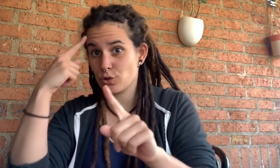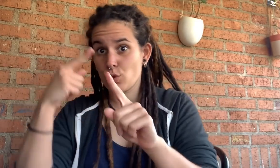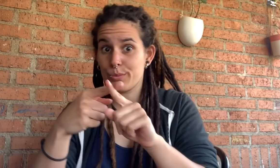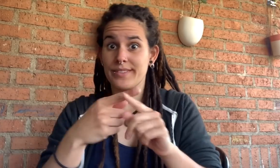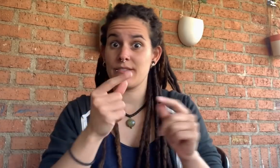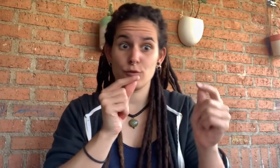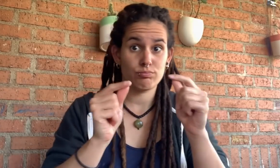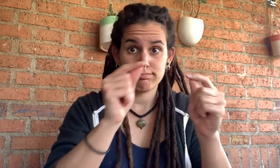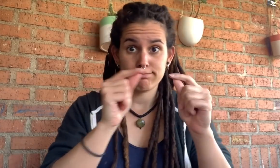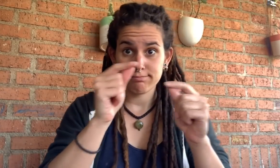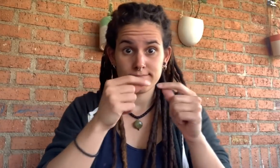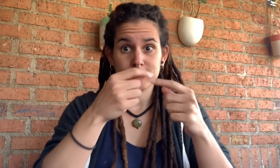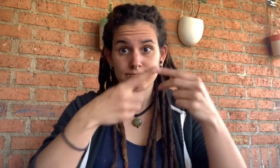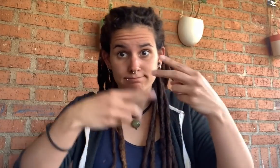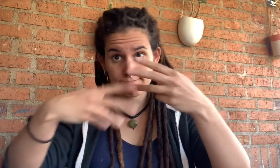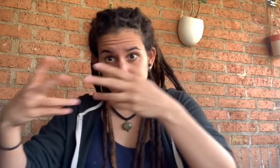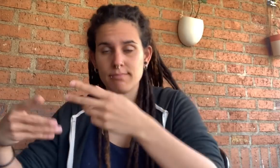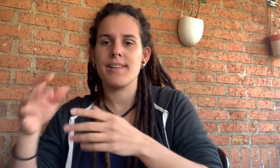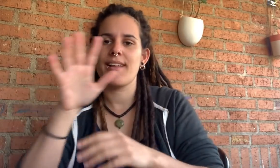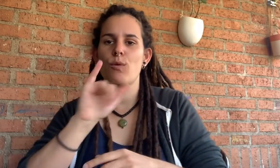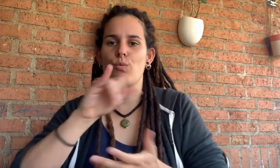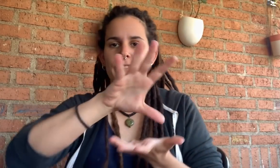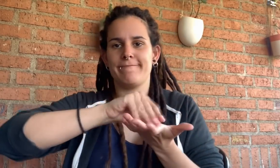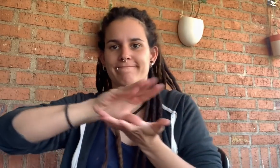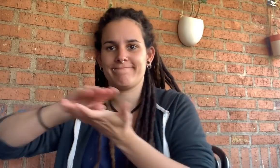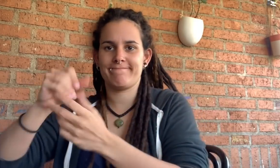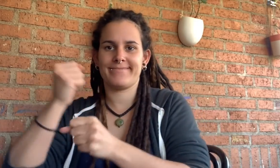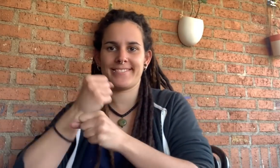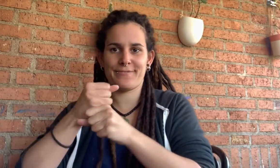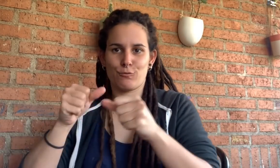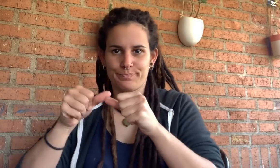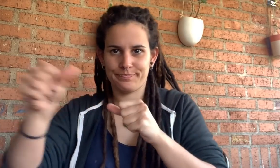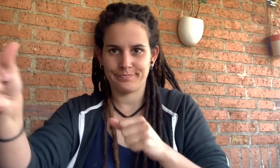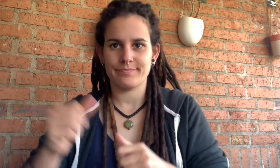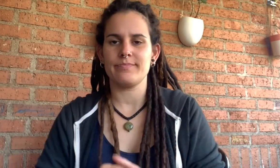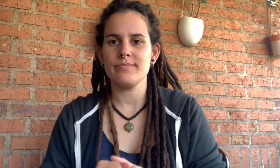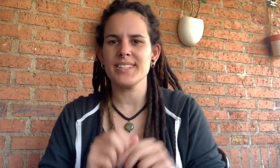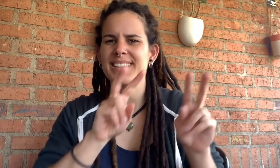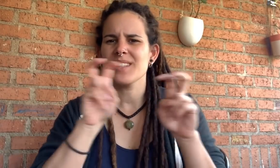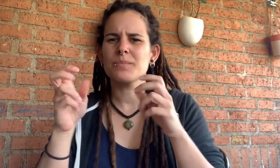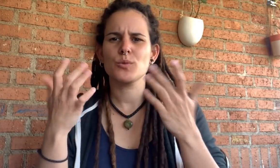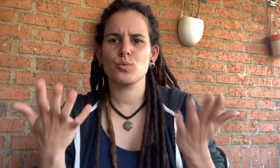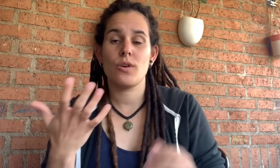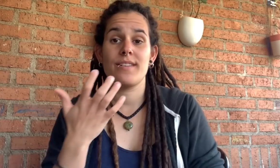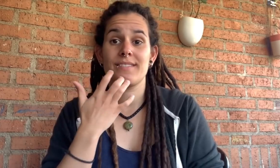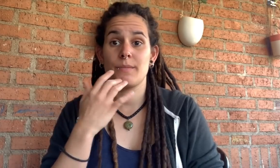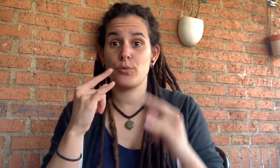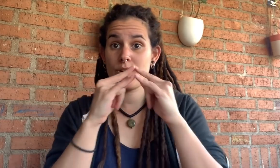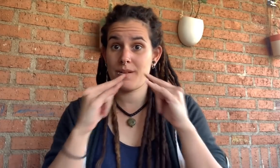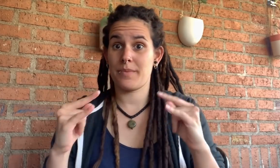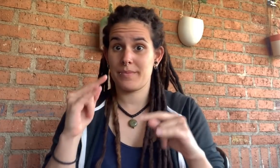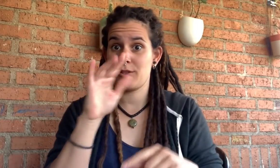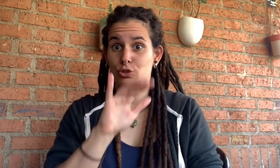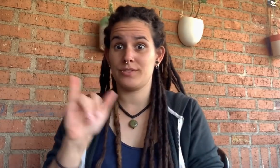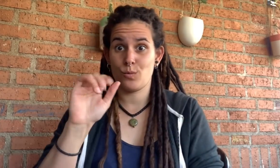con el objeto de trasladar y facilitar una guía y pautas de trabajo a la EUDY. Se abordaron temas como el de consensuar diferentes estrategias,